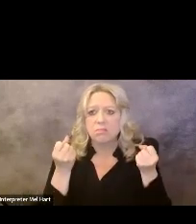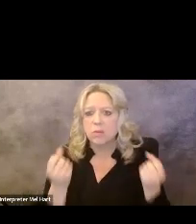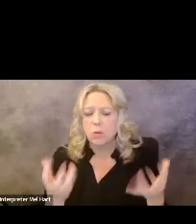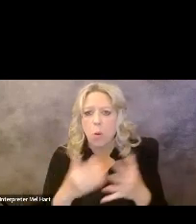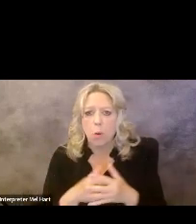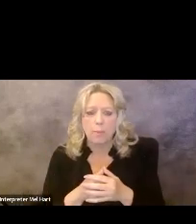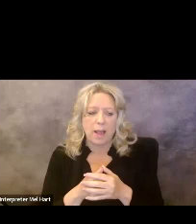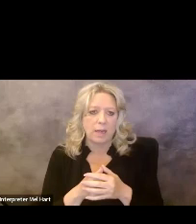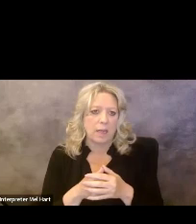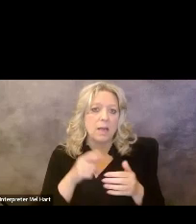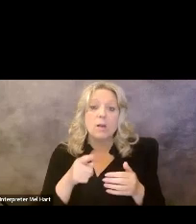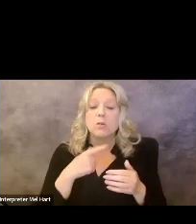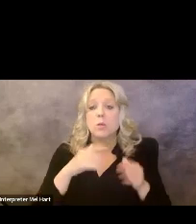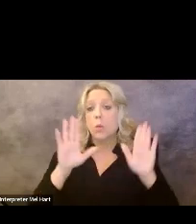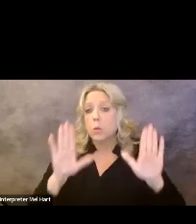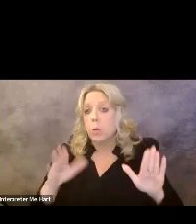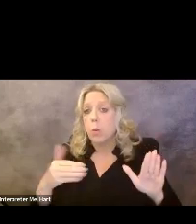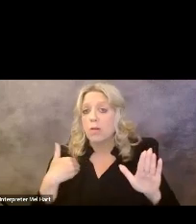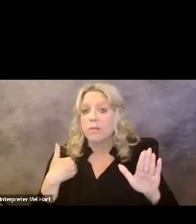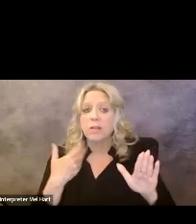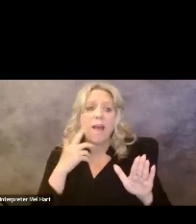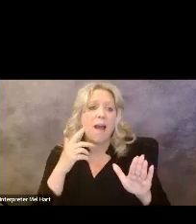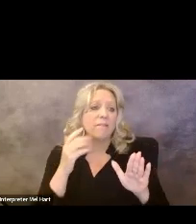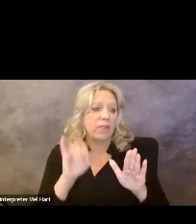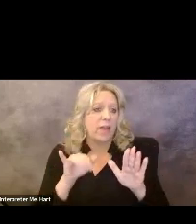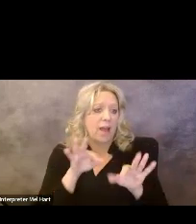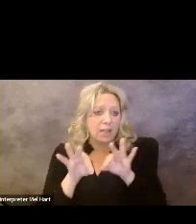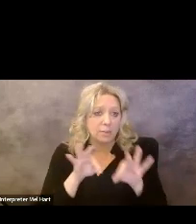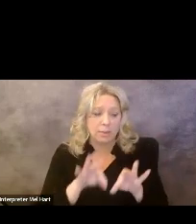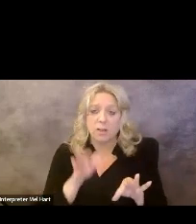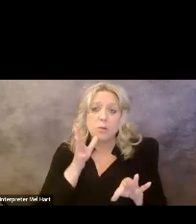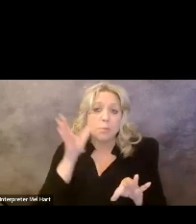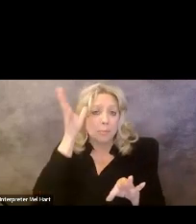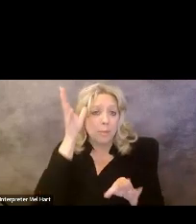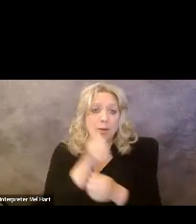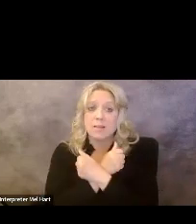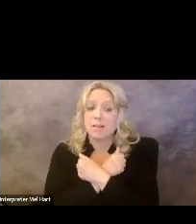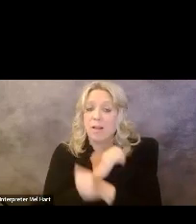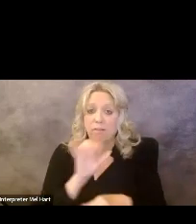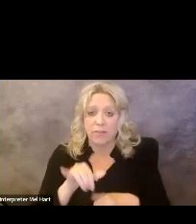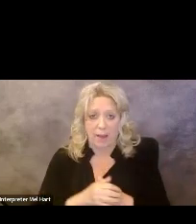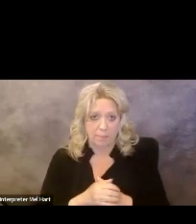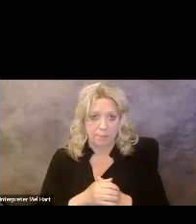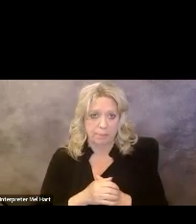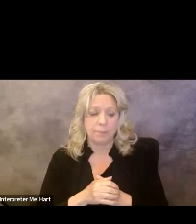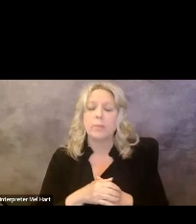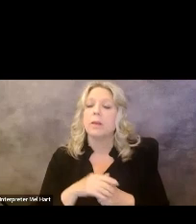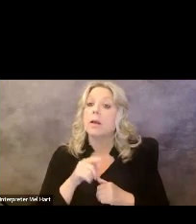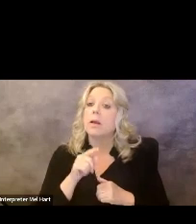genial tener esa explicación. A los padres les encanta que mantengan una comunicación abierta y proactiva.